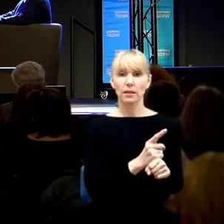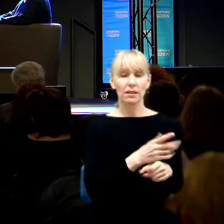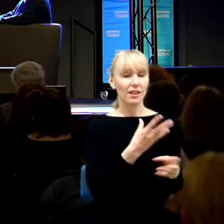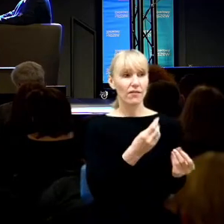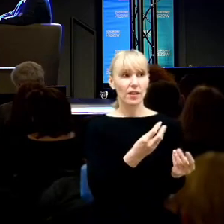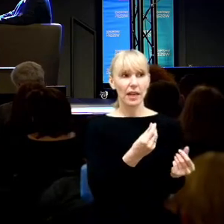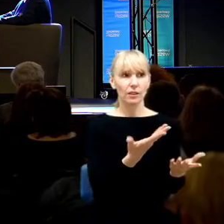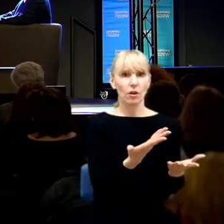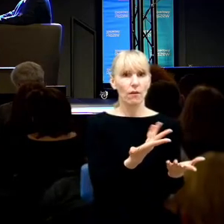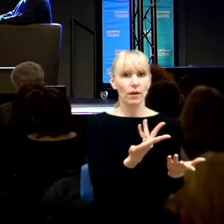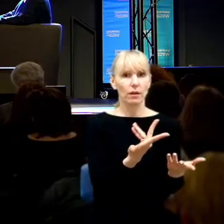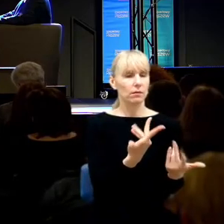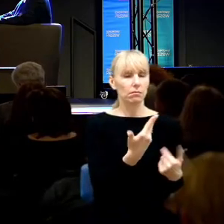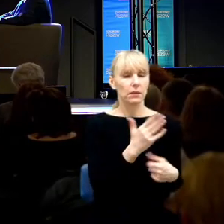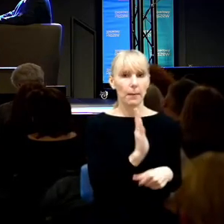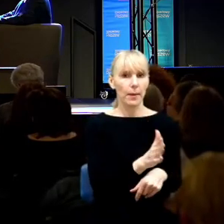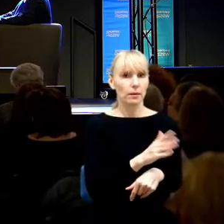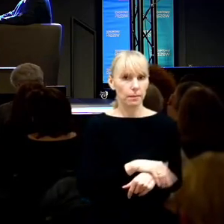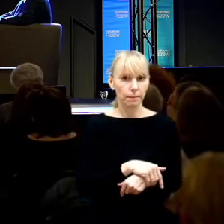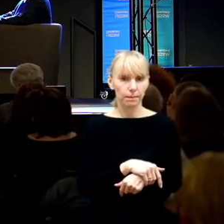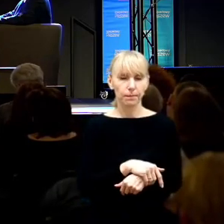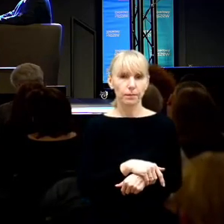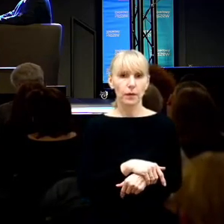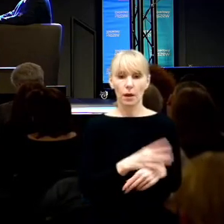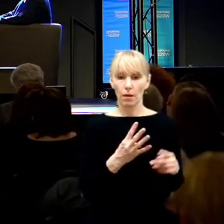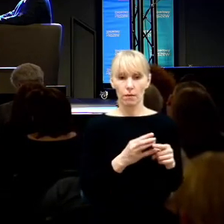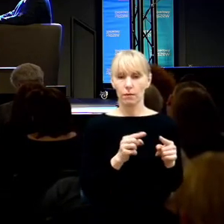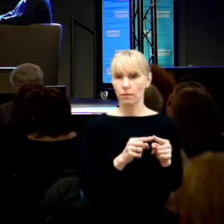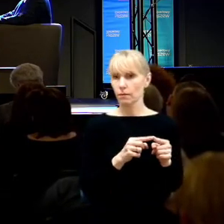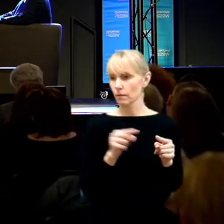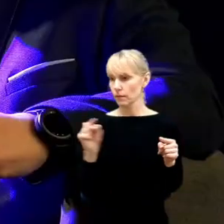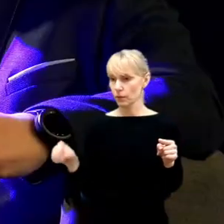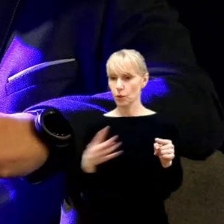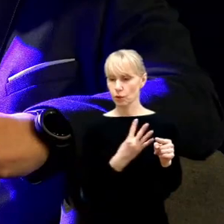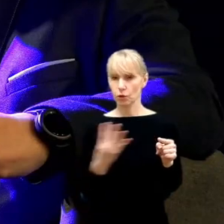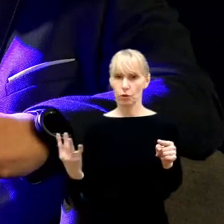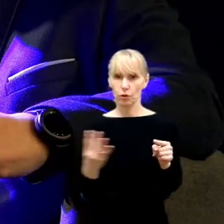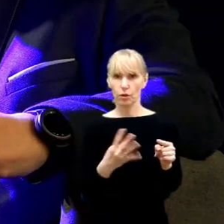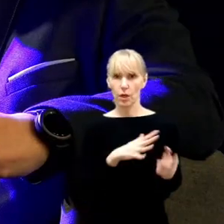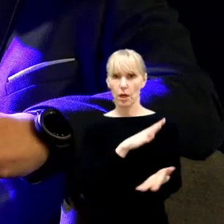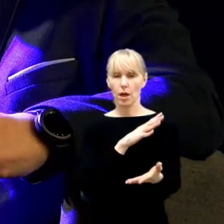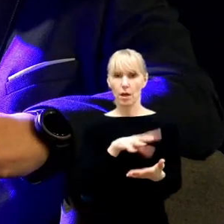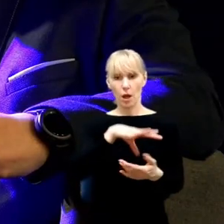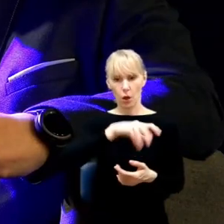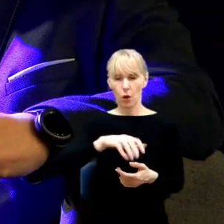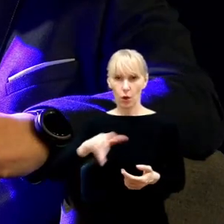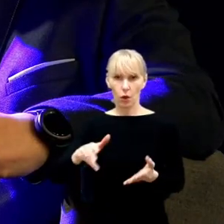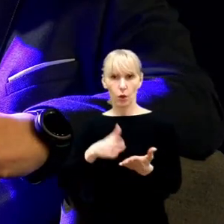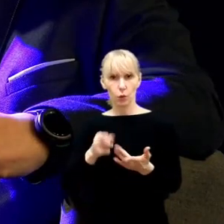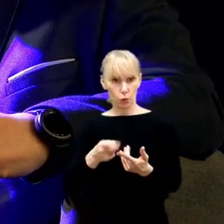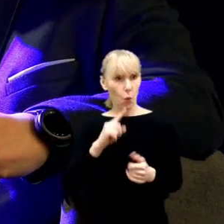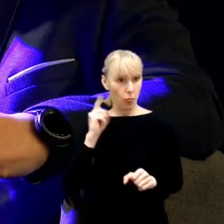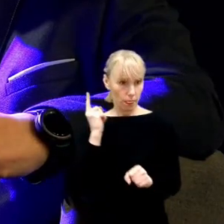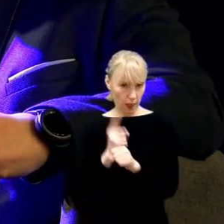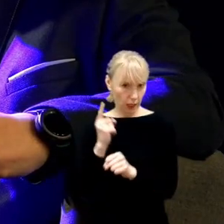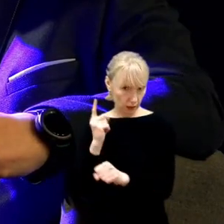W pozostałych czterech cały czas podejmujemy decyzje, wydajemy decyzje pozytywne